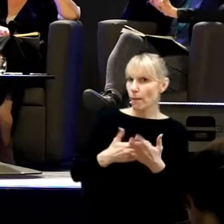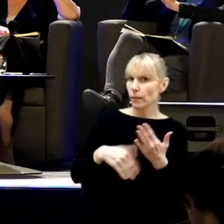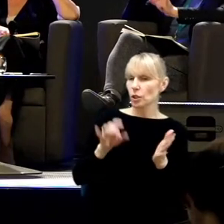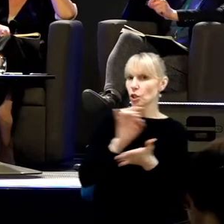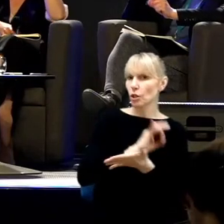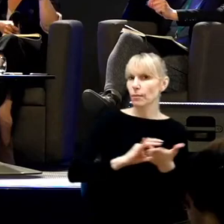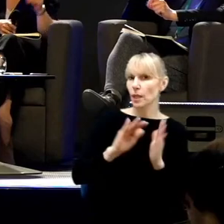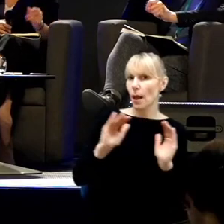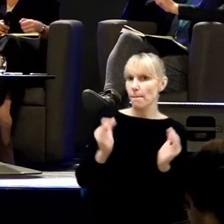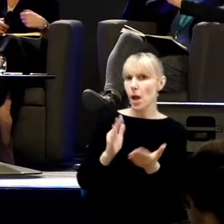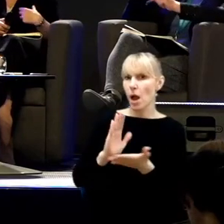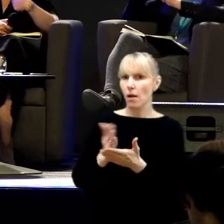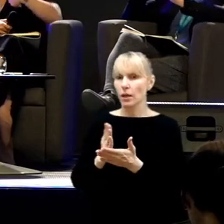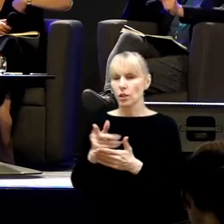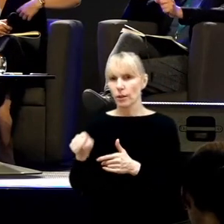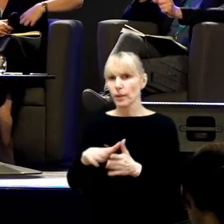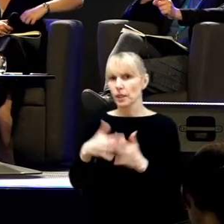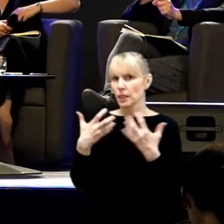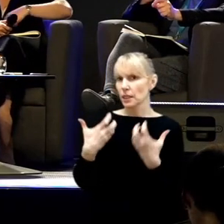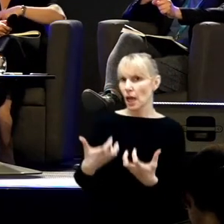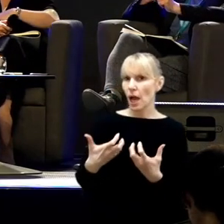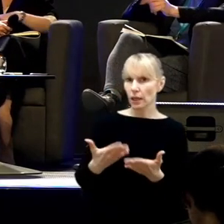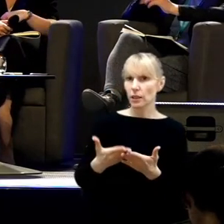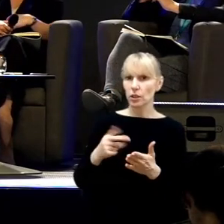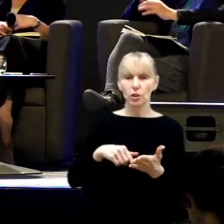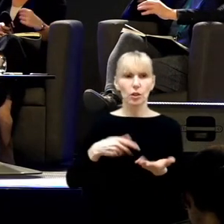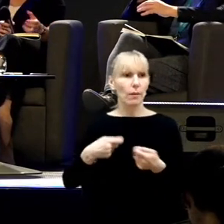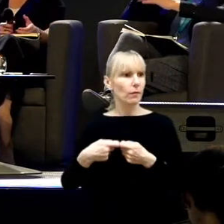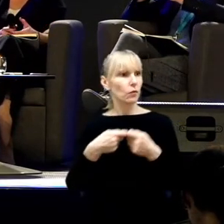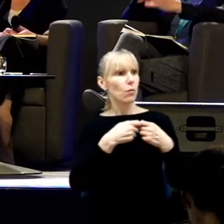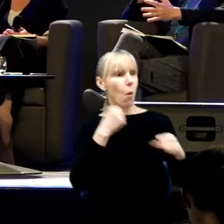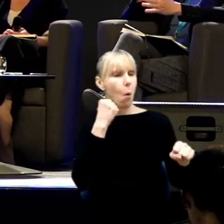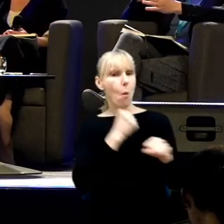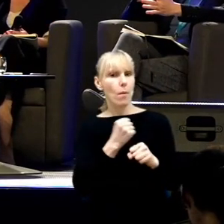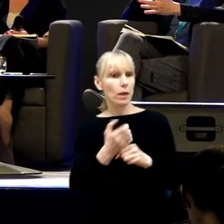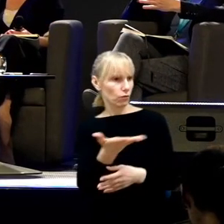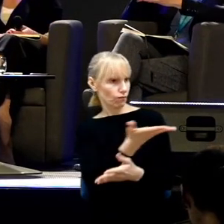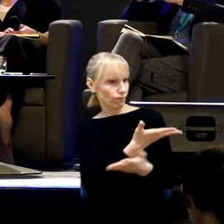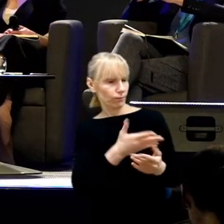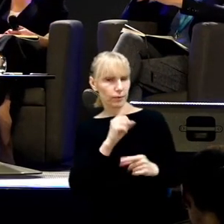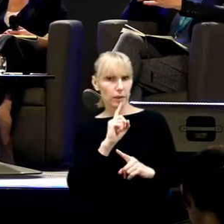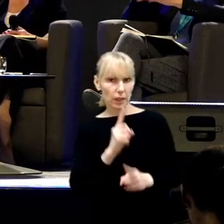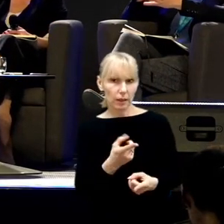do zainwestowania wejścia z nimi w współpracę, po to żeby postawić zespół budynków mieszkalnych